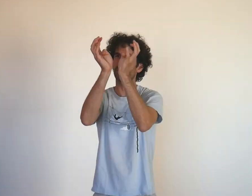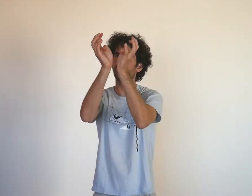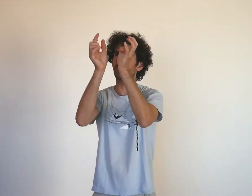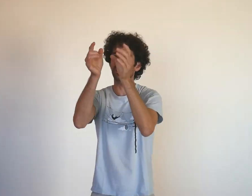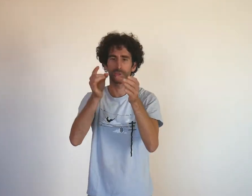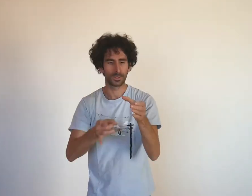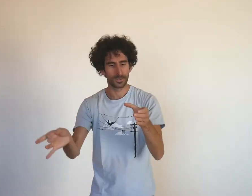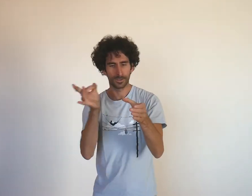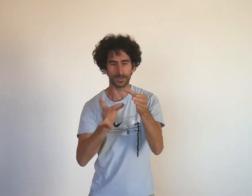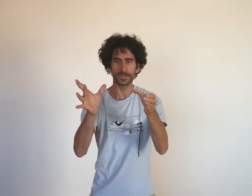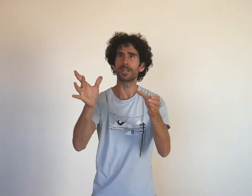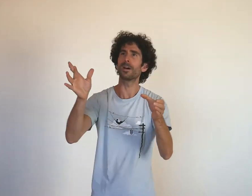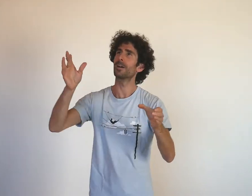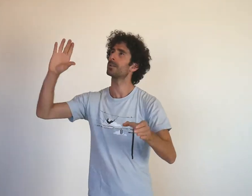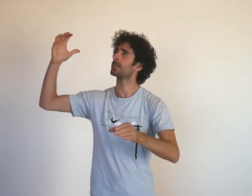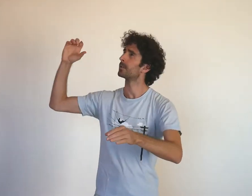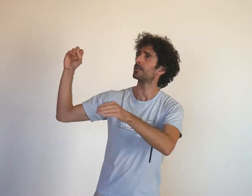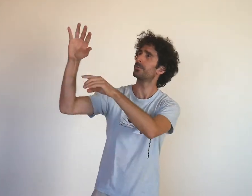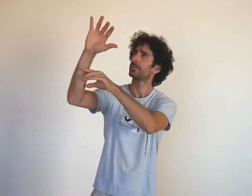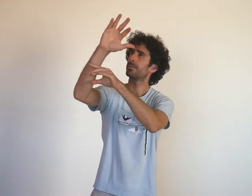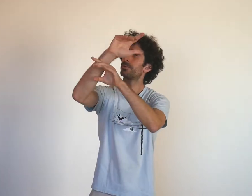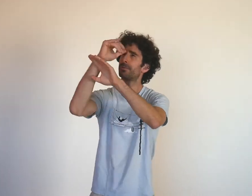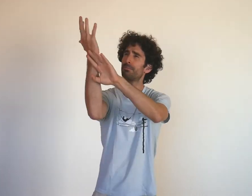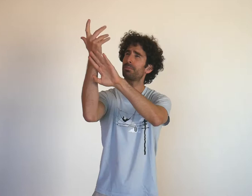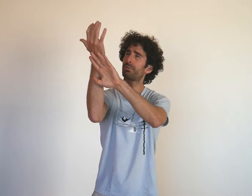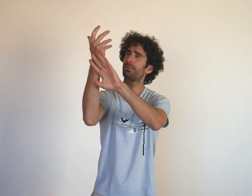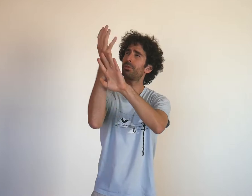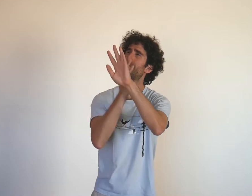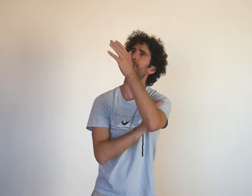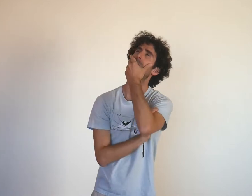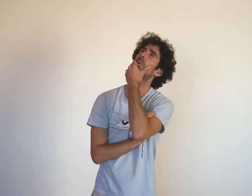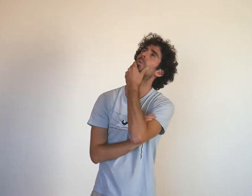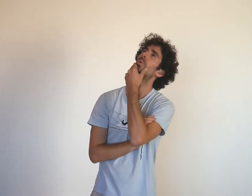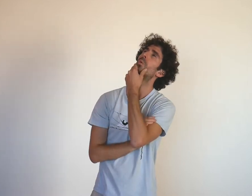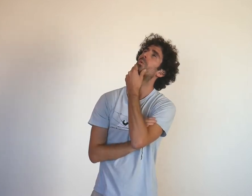un lustre de cristal étincelant sous les rayons de soleil. C'est beau.